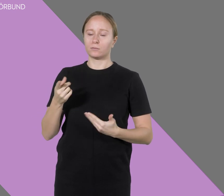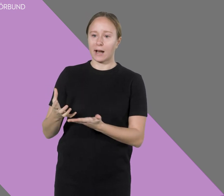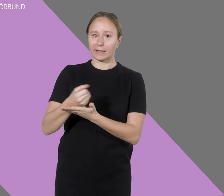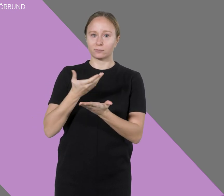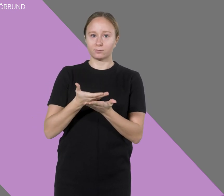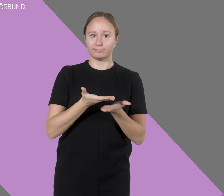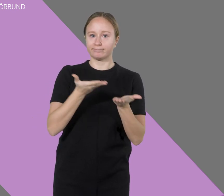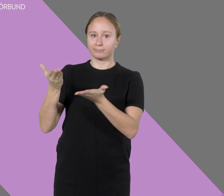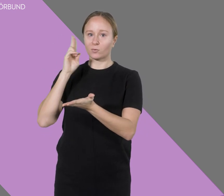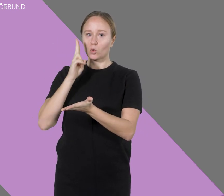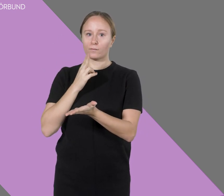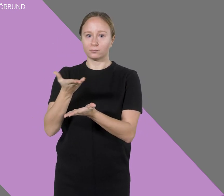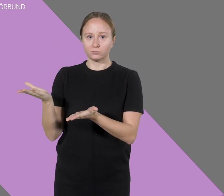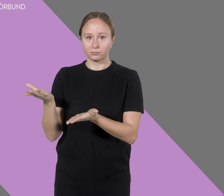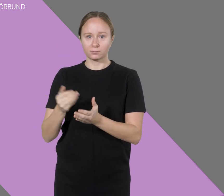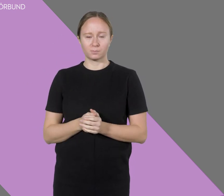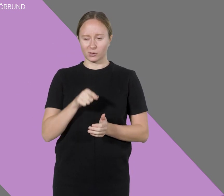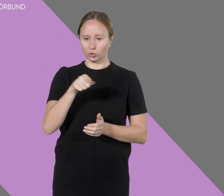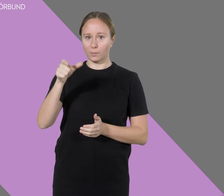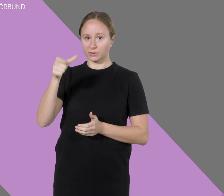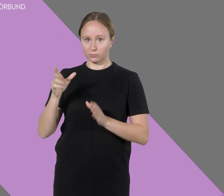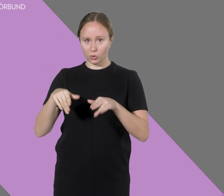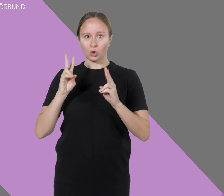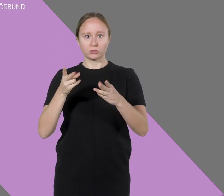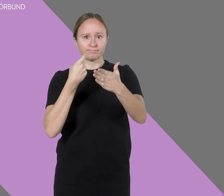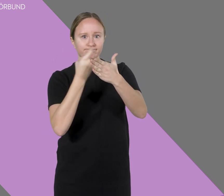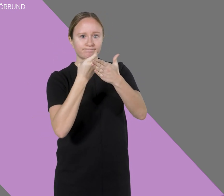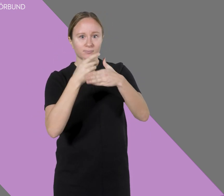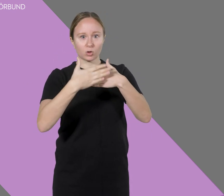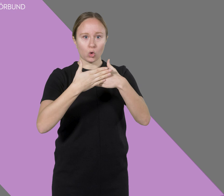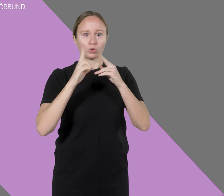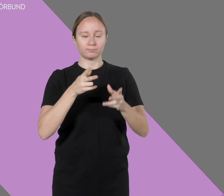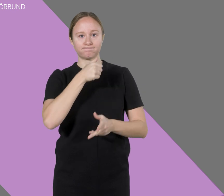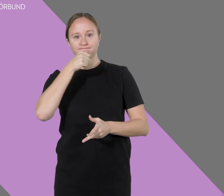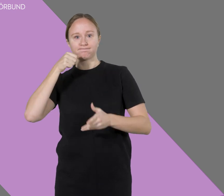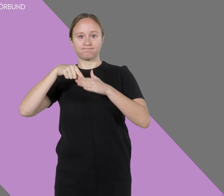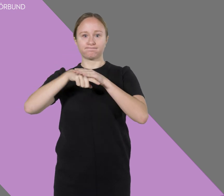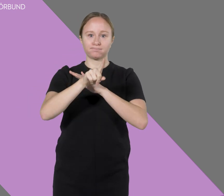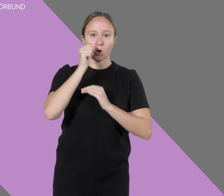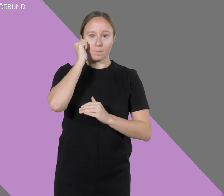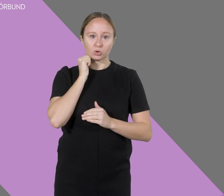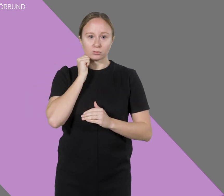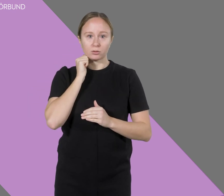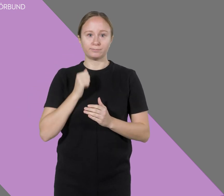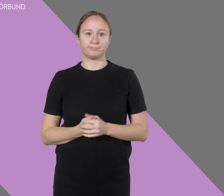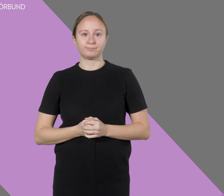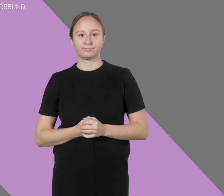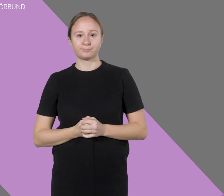att de samlar in pengar till döva. Sådana personer har också knackat dörr och till och med trängt sig in i bostäder.